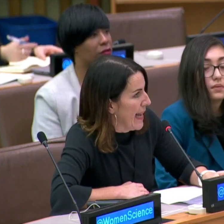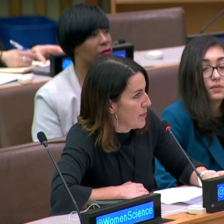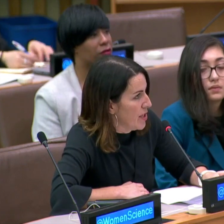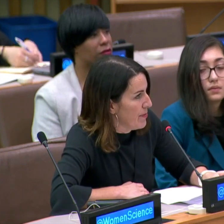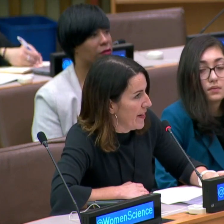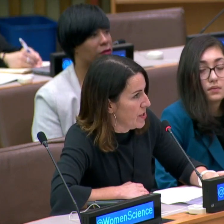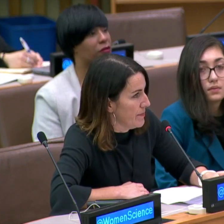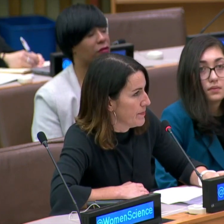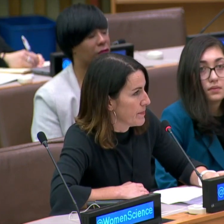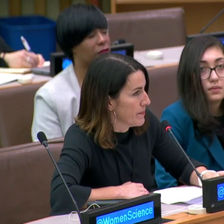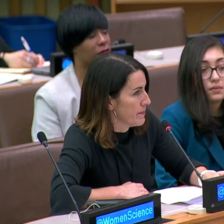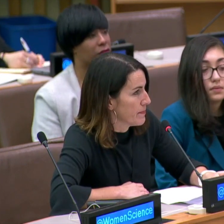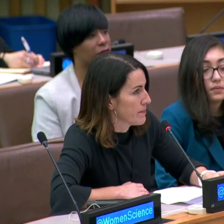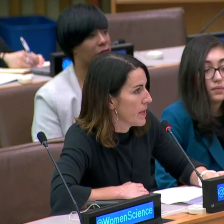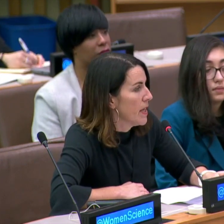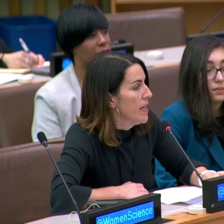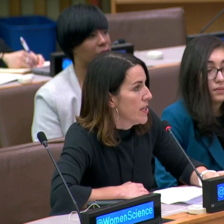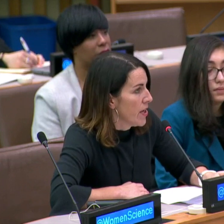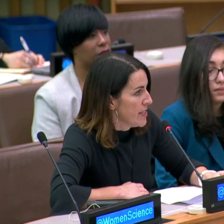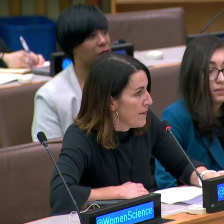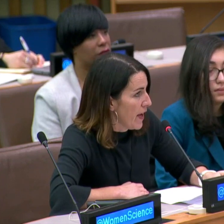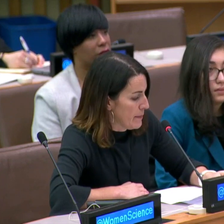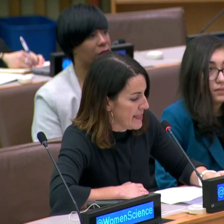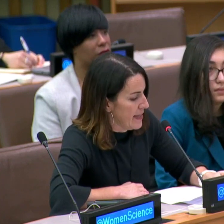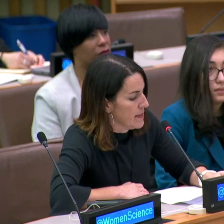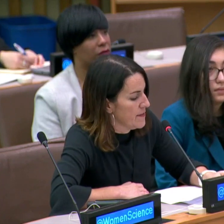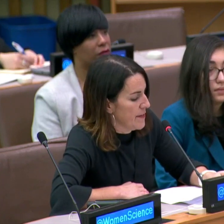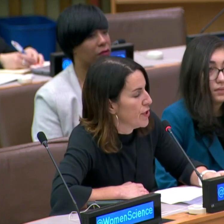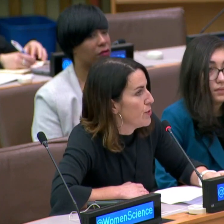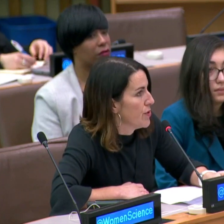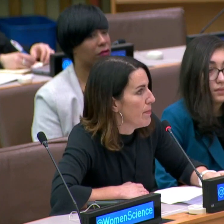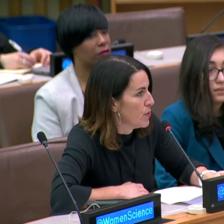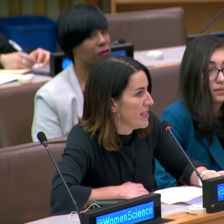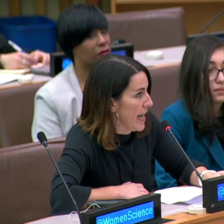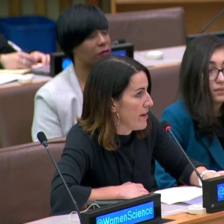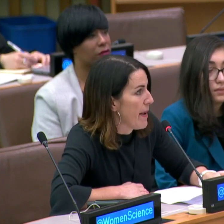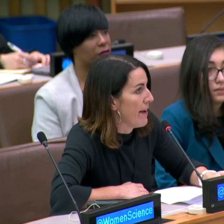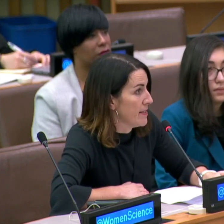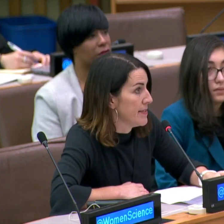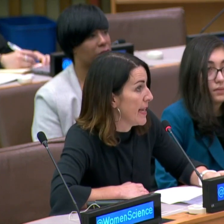la depravación del lenguaje. El 95% de niños sordos nacen de padres oyentes y